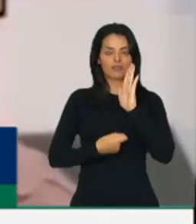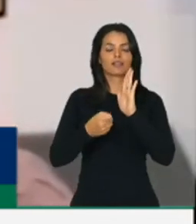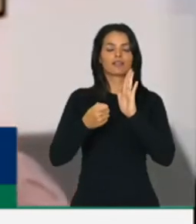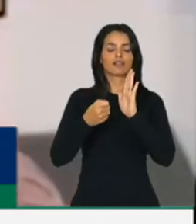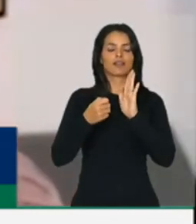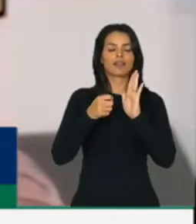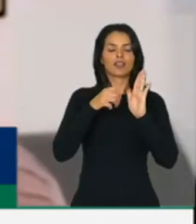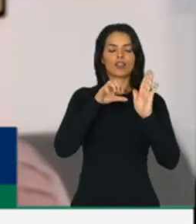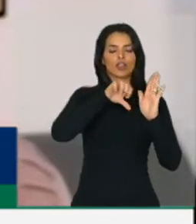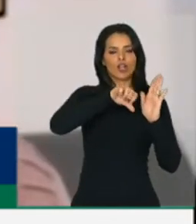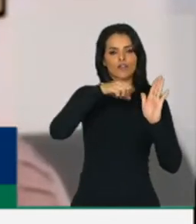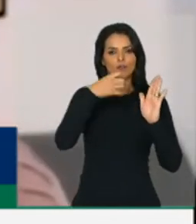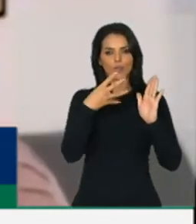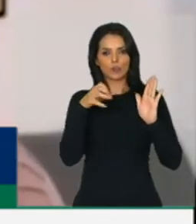LEI 948. EU QUERO ABRIR FALANDO DE UM DADO QUE ME